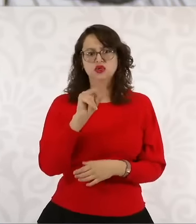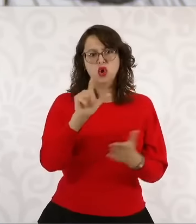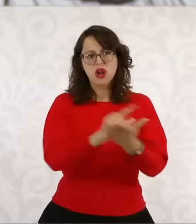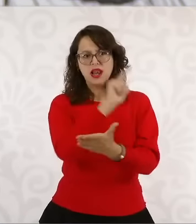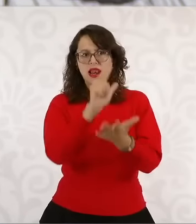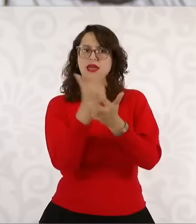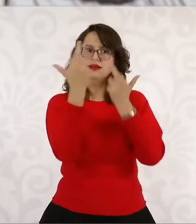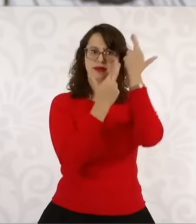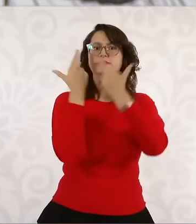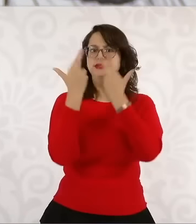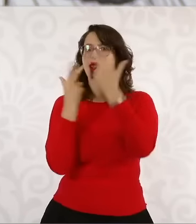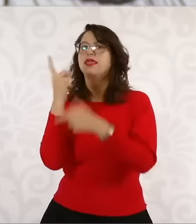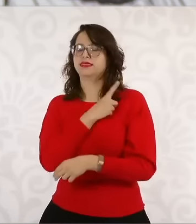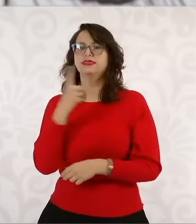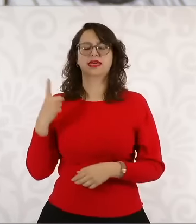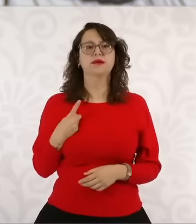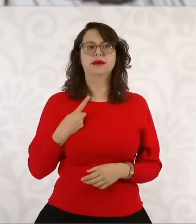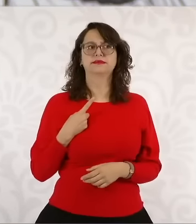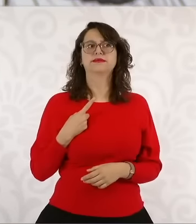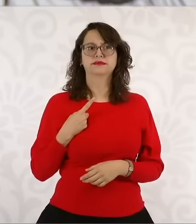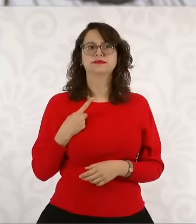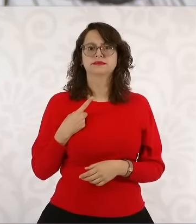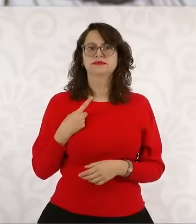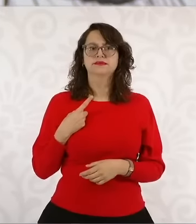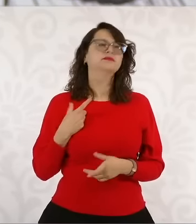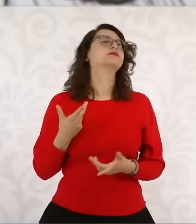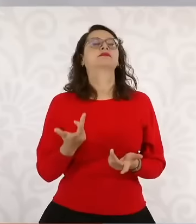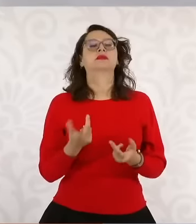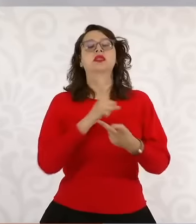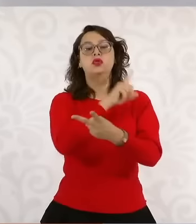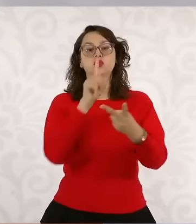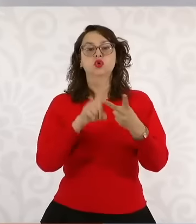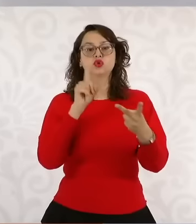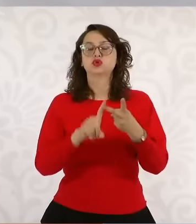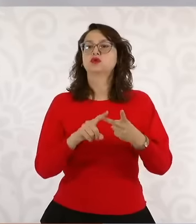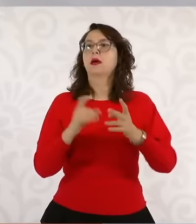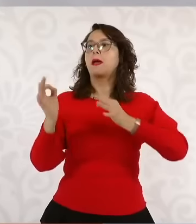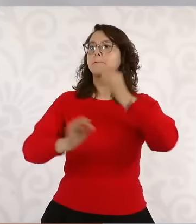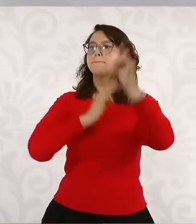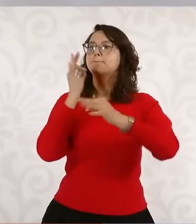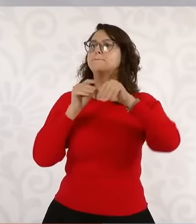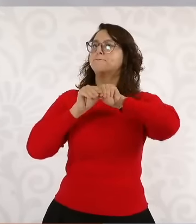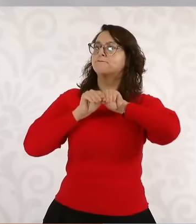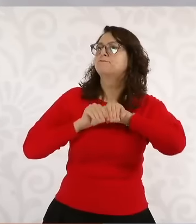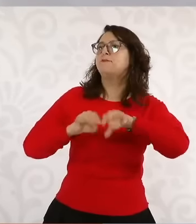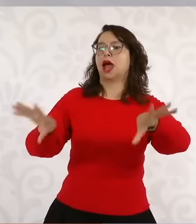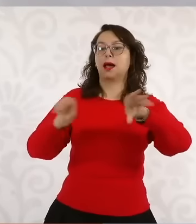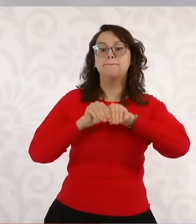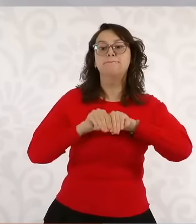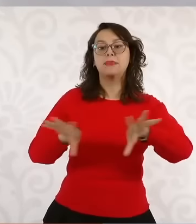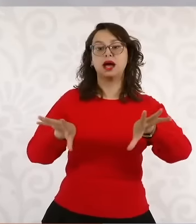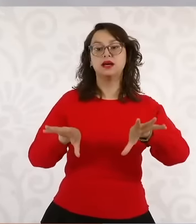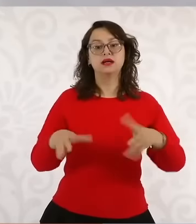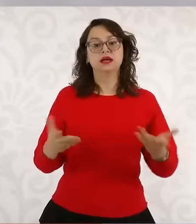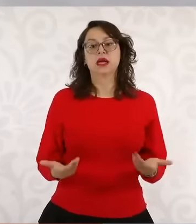Y segundo, una campaña. Vamos a hacer una campaña eh, no relacionado con la presidenta,